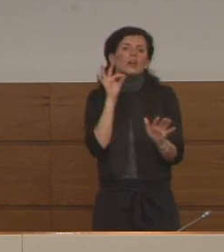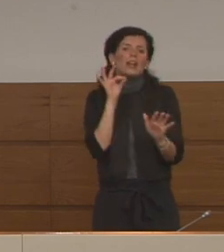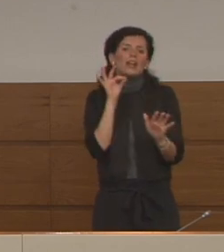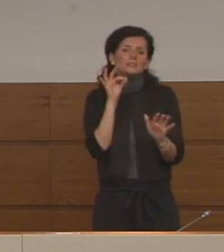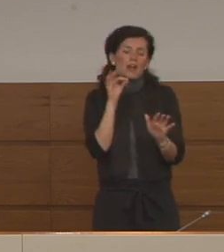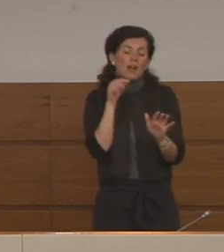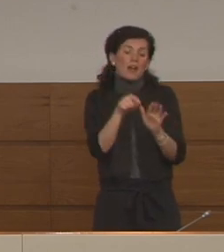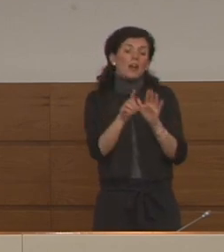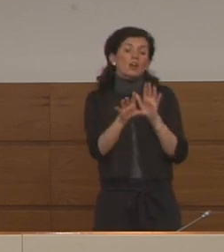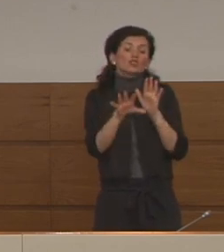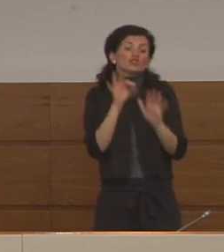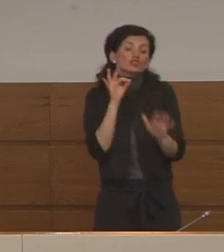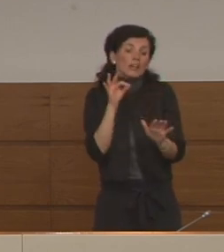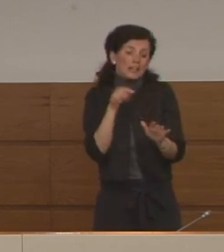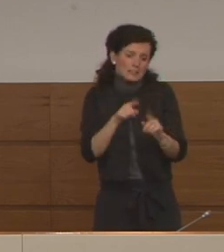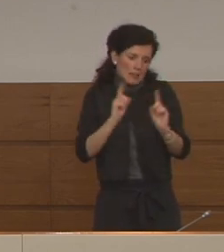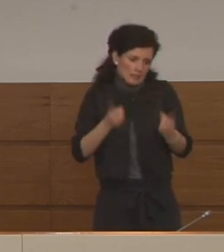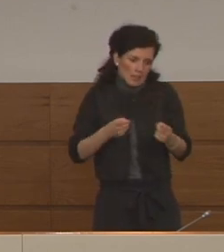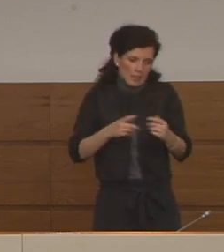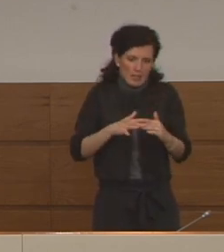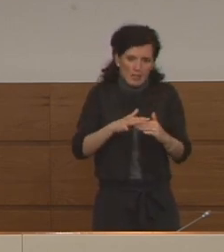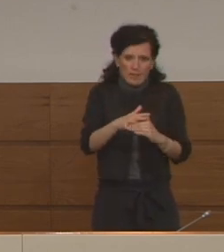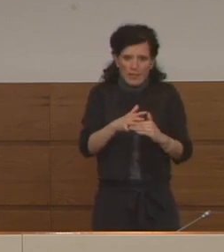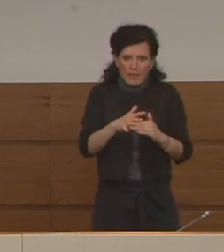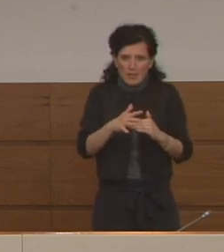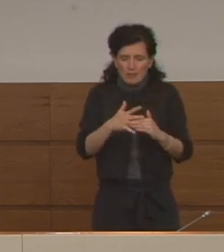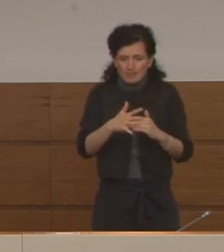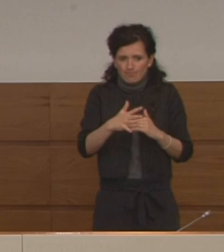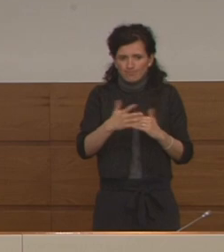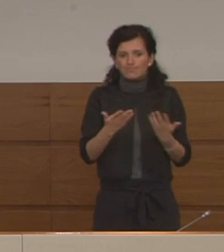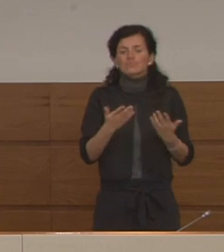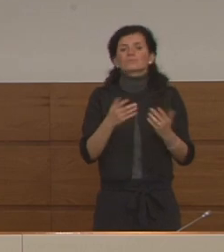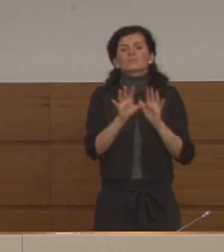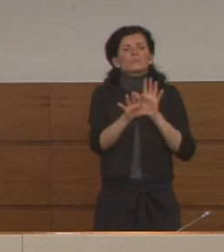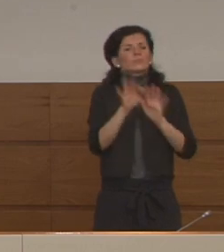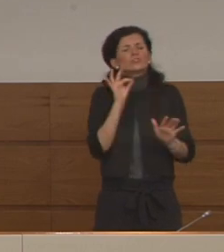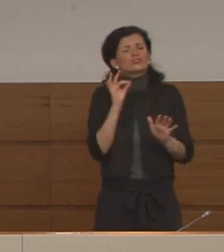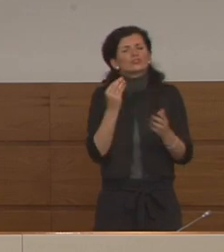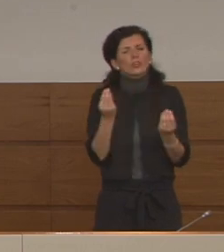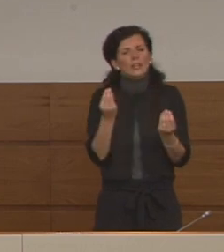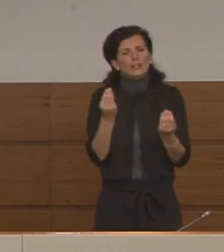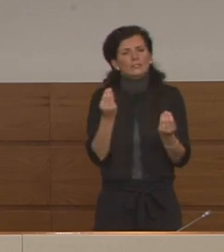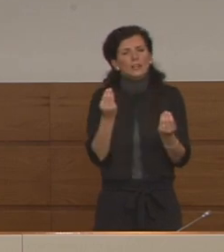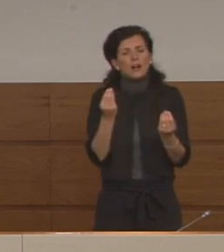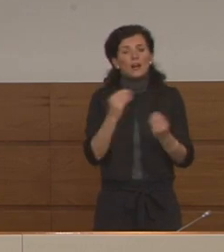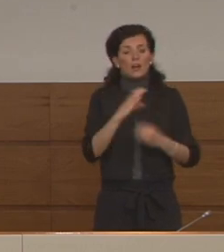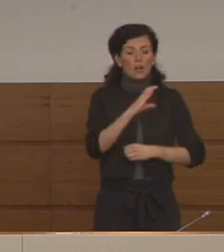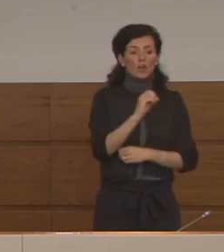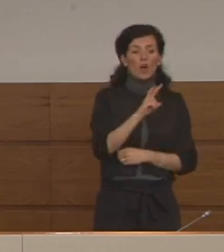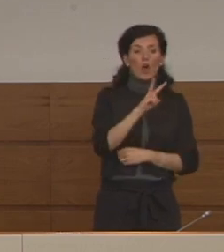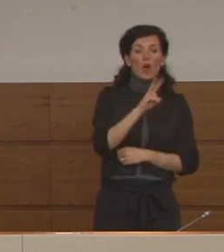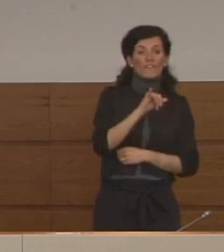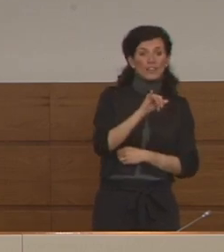poi tra breve sempre più sostanzializzata, dei covid hospital. Perché?